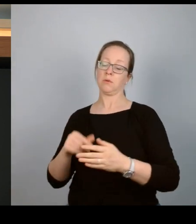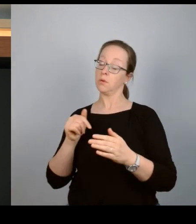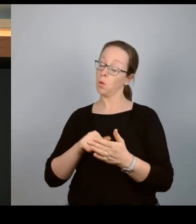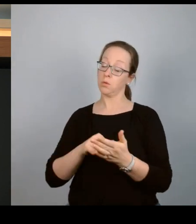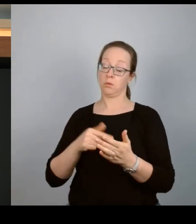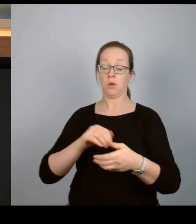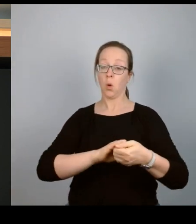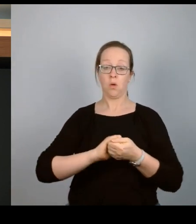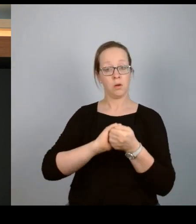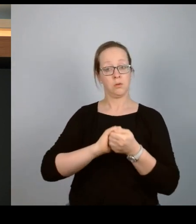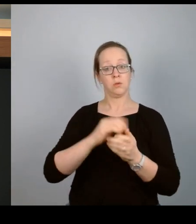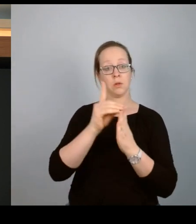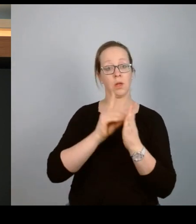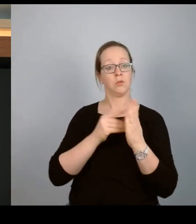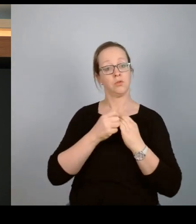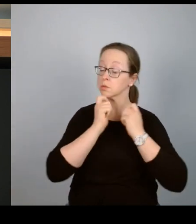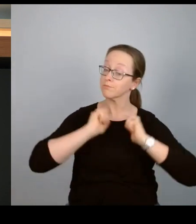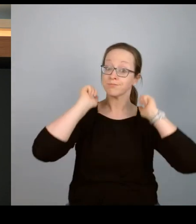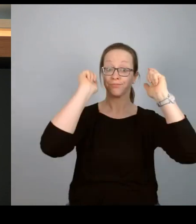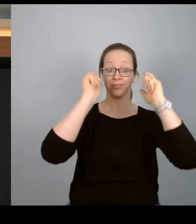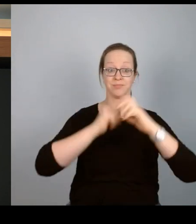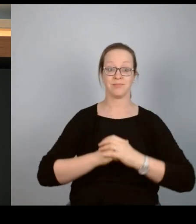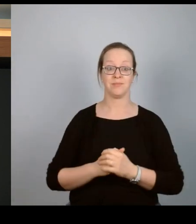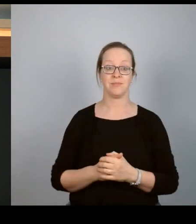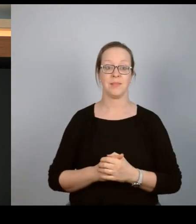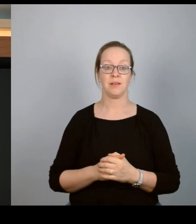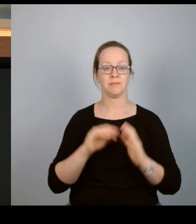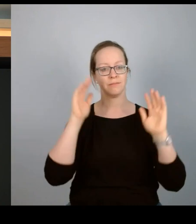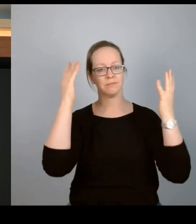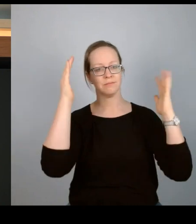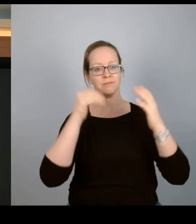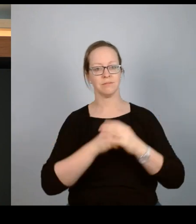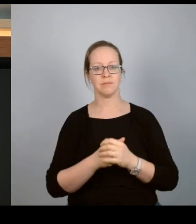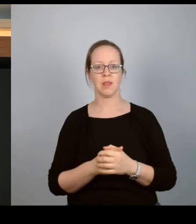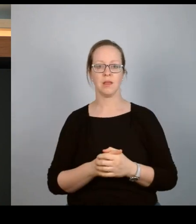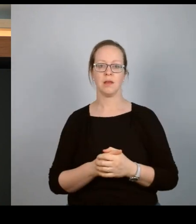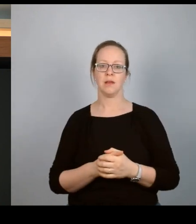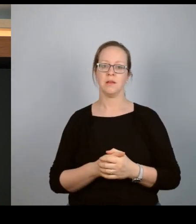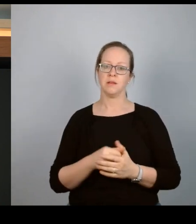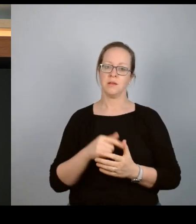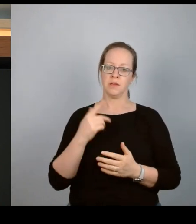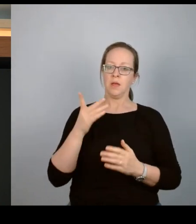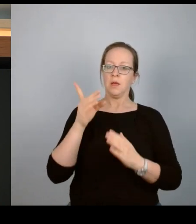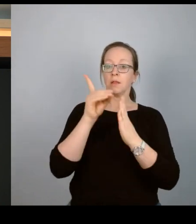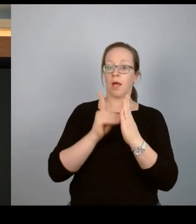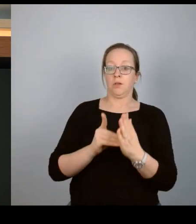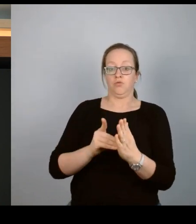Wenn alle digital und barrierefrei auf den großen Fundus öffentlicher Daten zugreifen können,